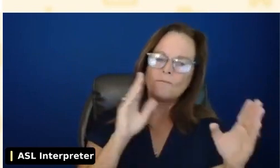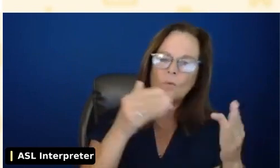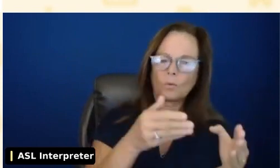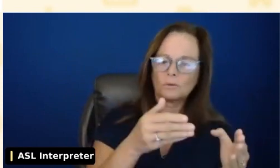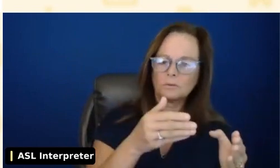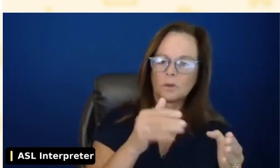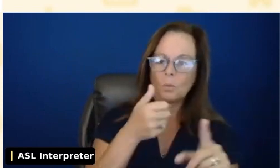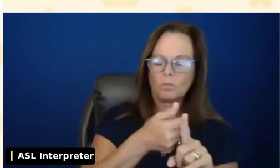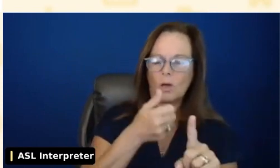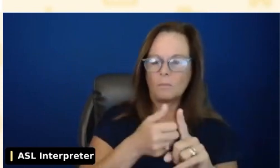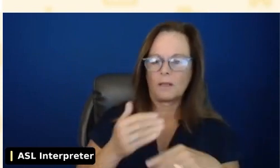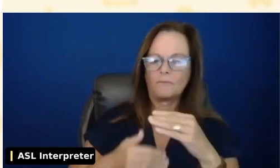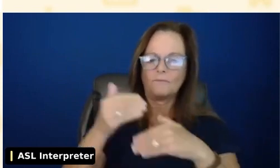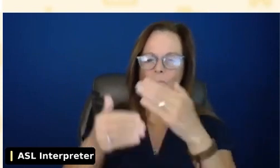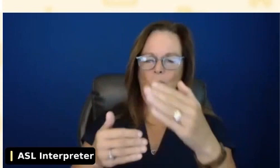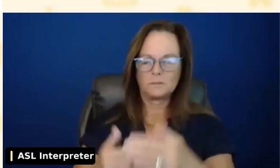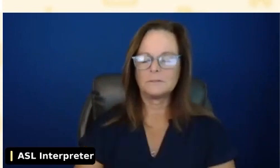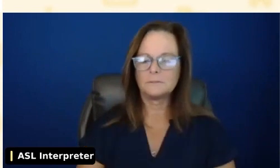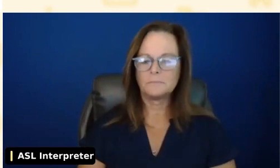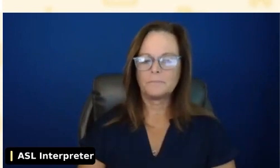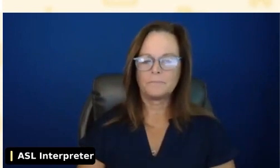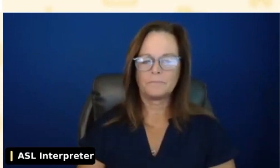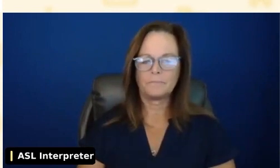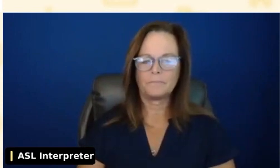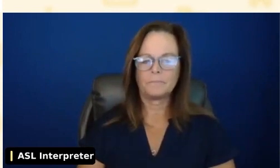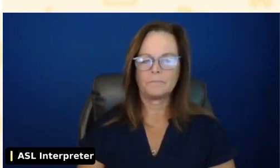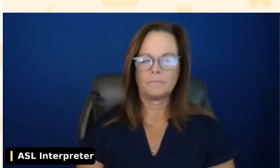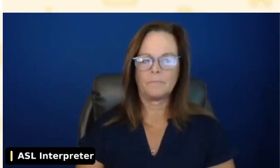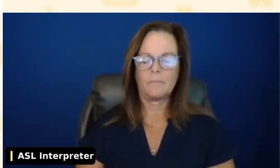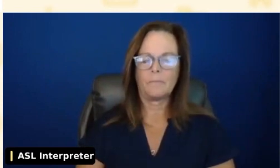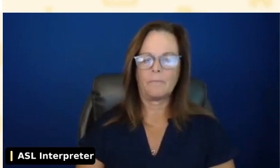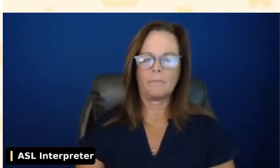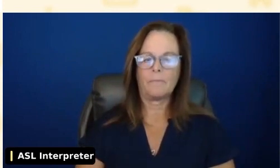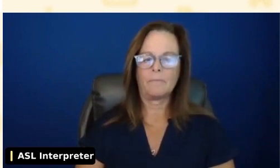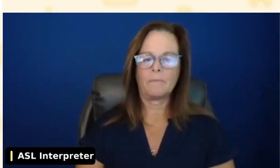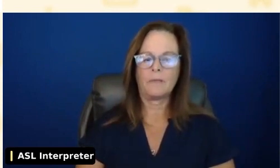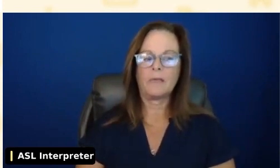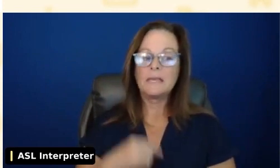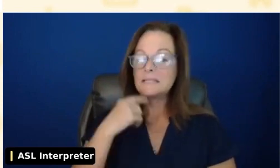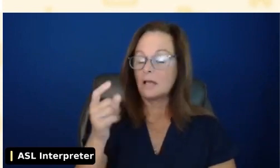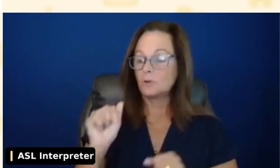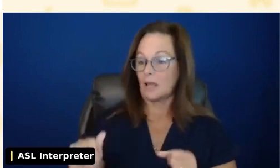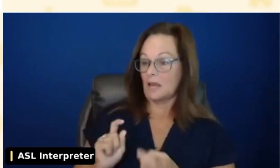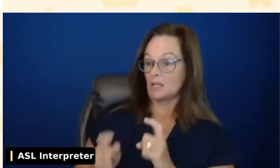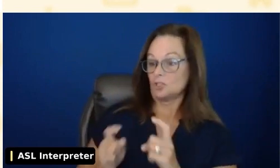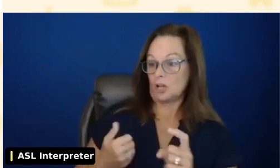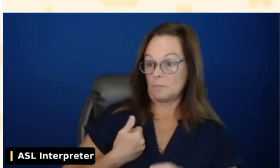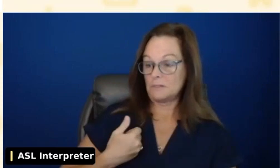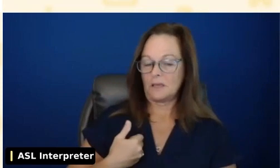pero te permite saber en qué debes concentrarte. ¿Puedo hacer los cambios? ¿Me ayuda?